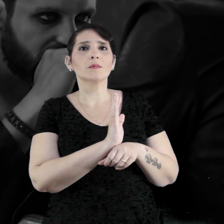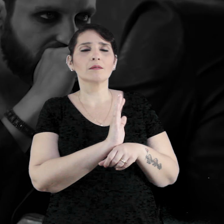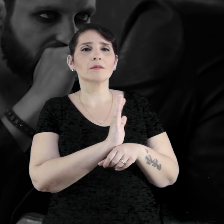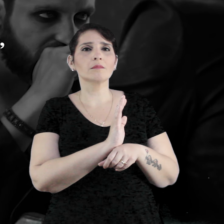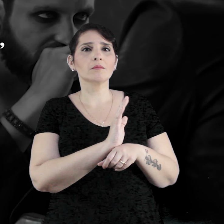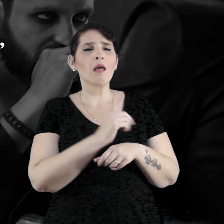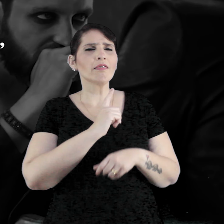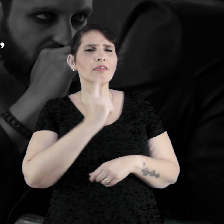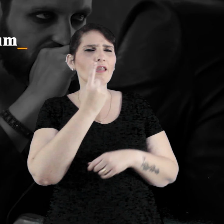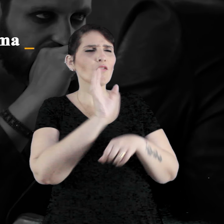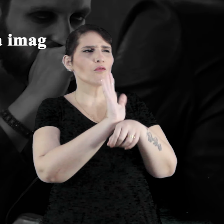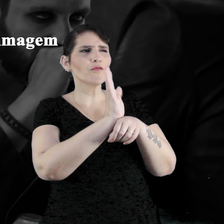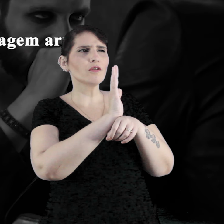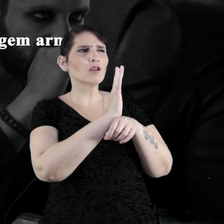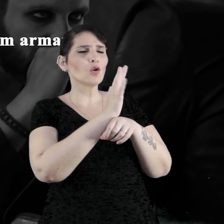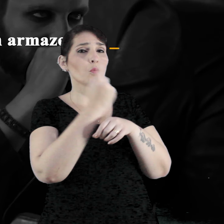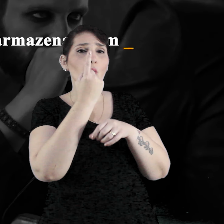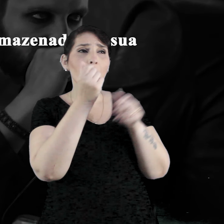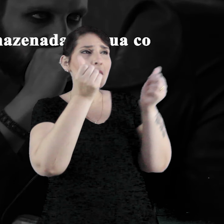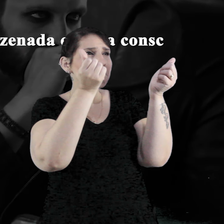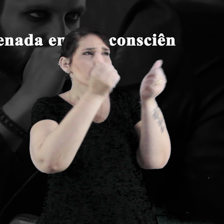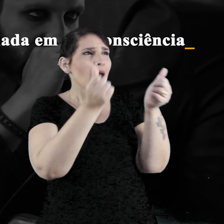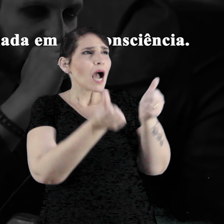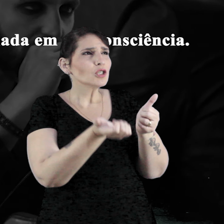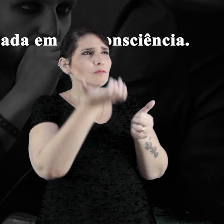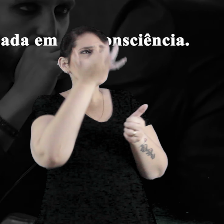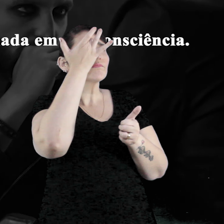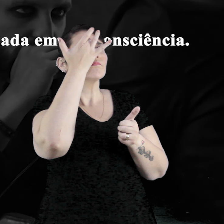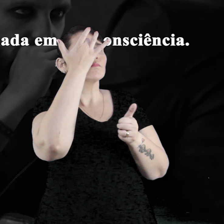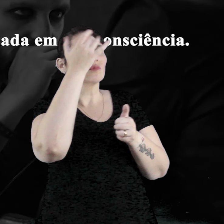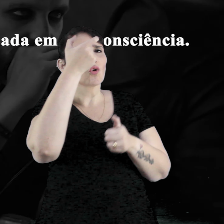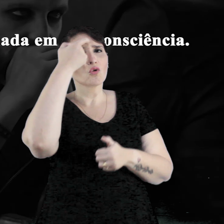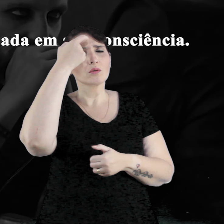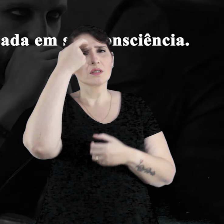a um filme, uma imagem, mas é nada em sua consciência.